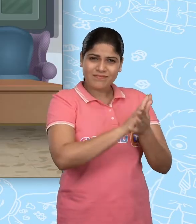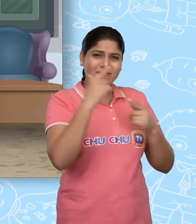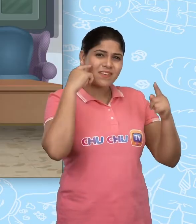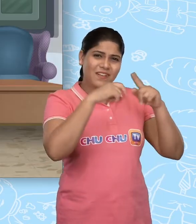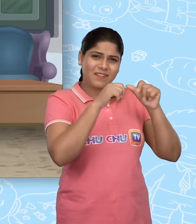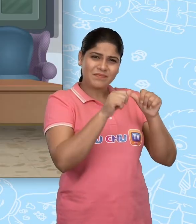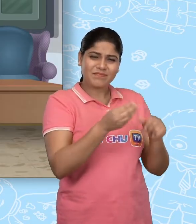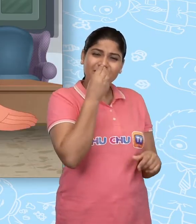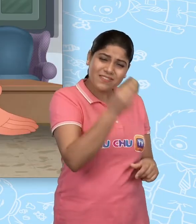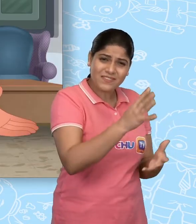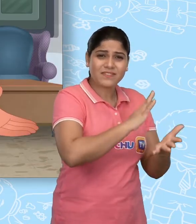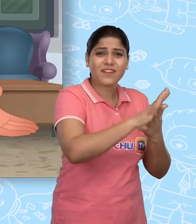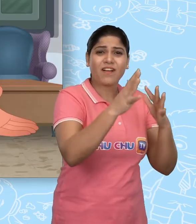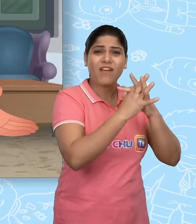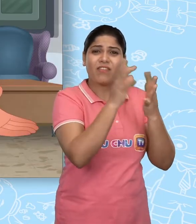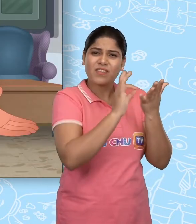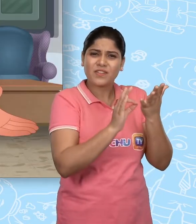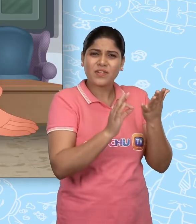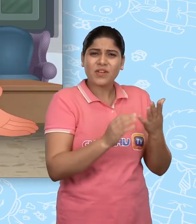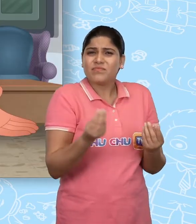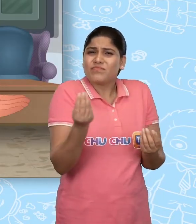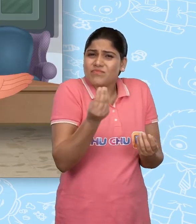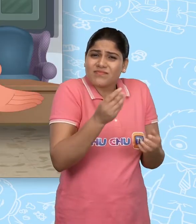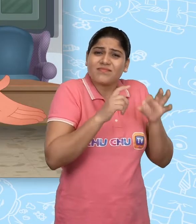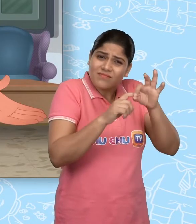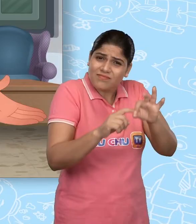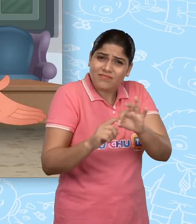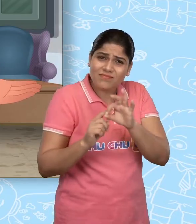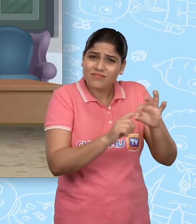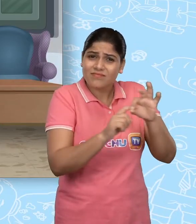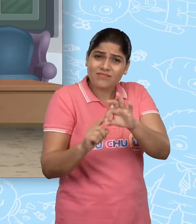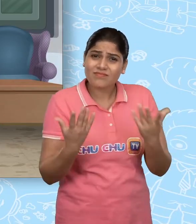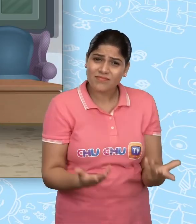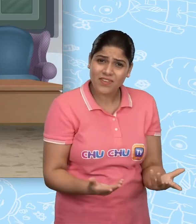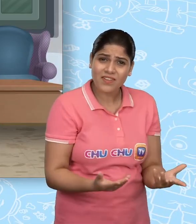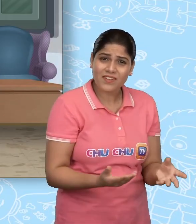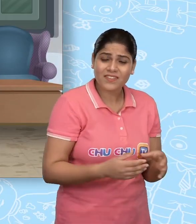Chika, please अपना homework कर लो, बस तुम्हारे कुछ ही सवाल तो रह गए हैं.